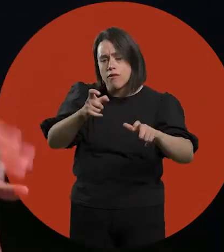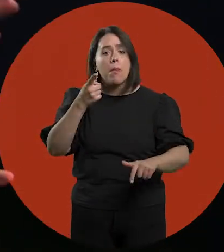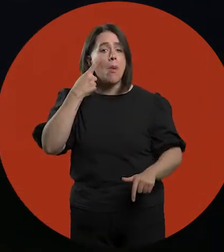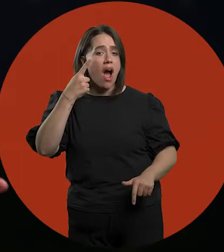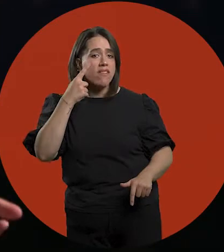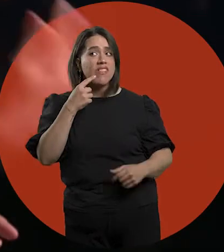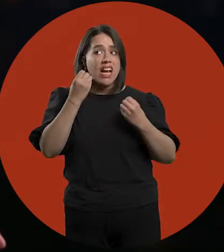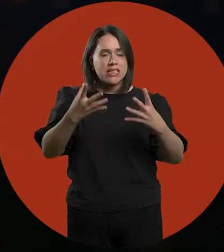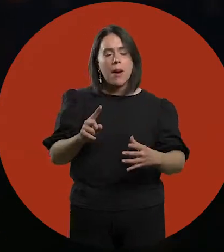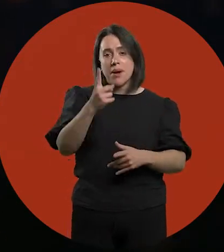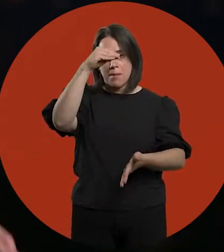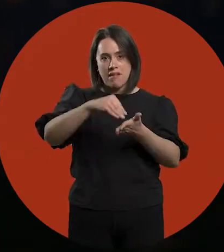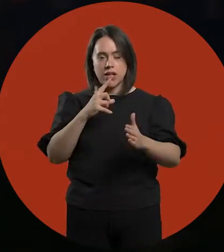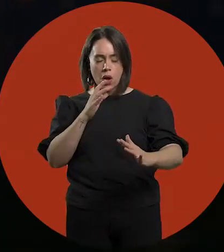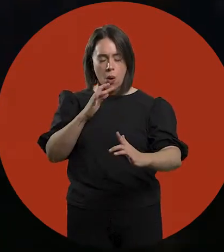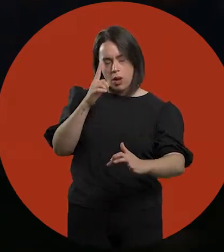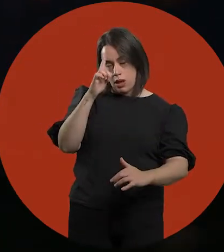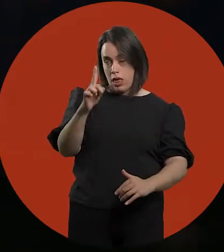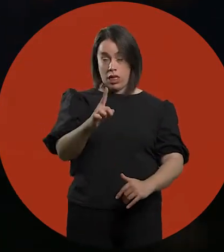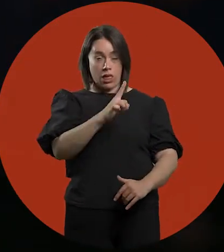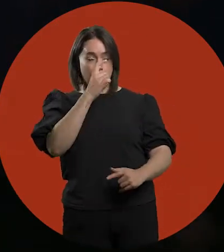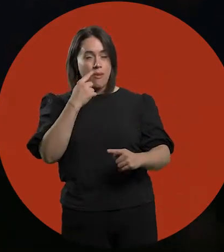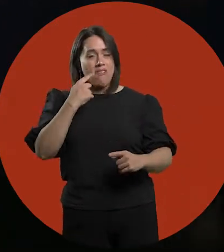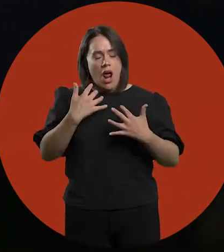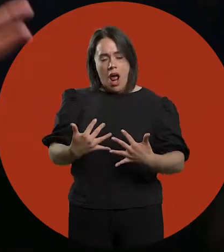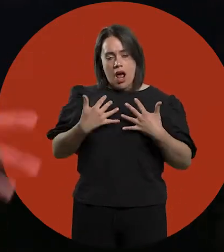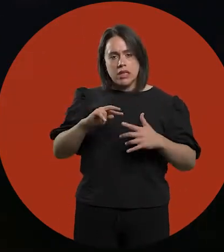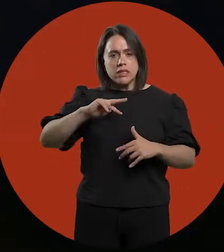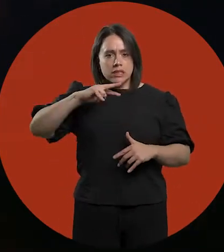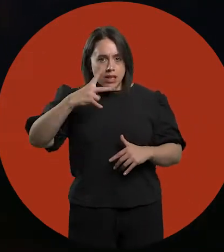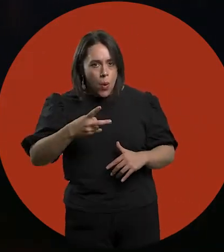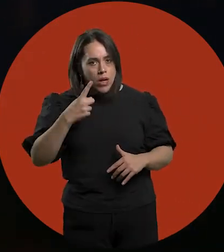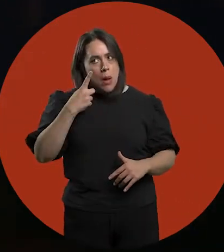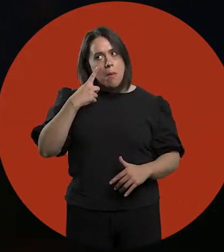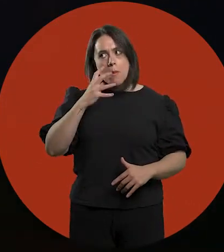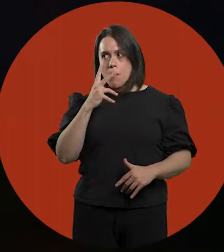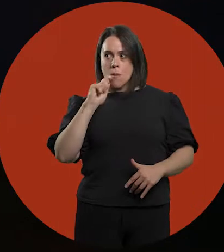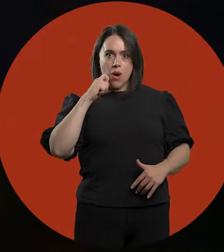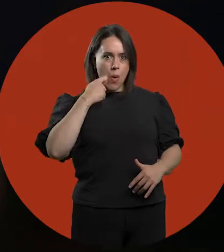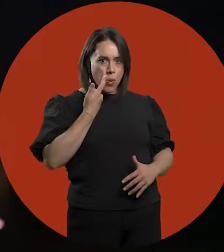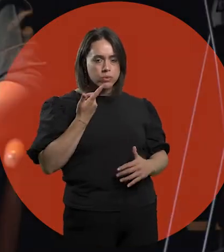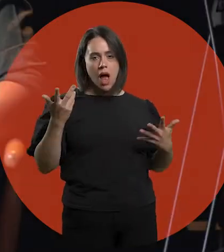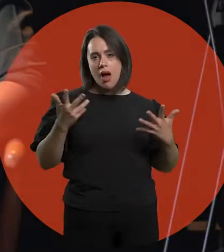La primera vez nos mareamos, pero la segunda ya nos empezó a gustar y ahora me encanta.